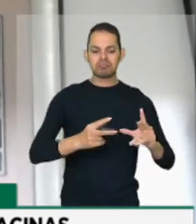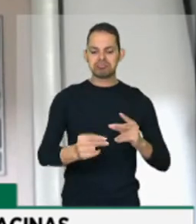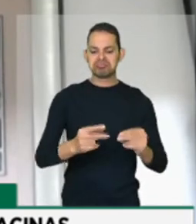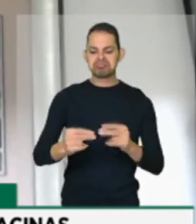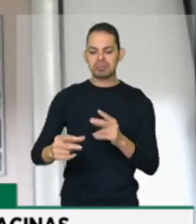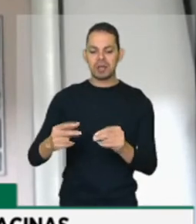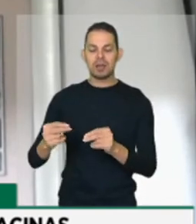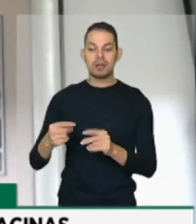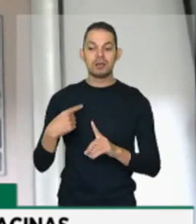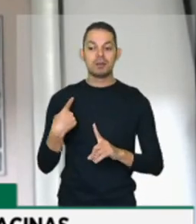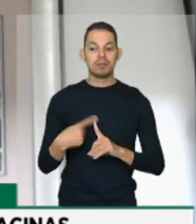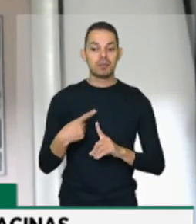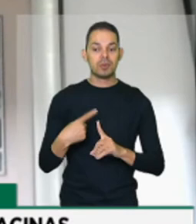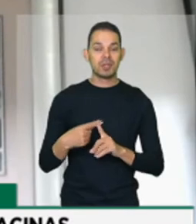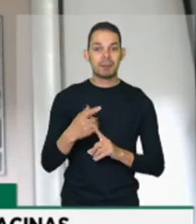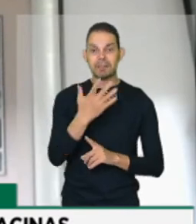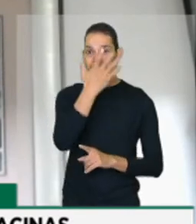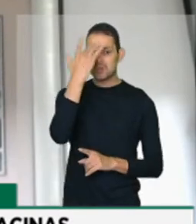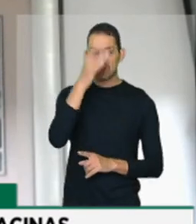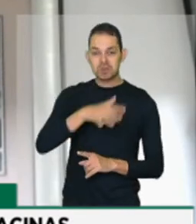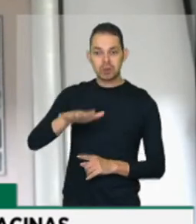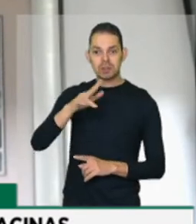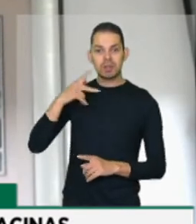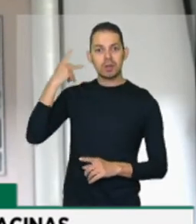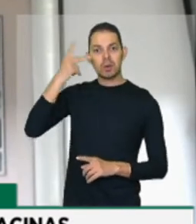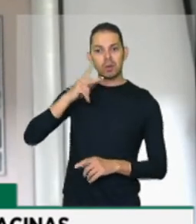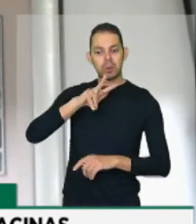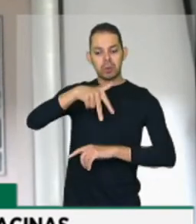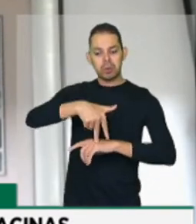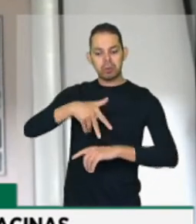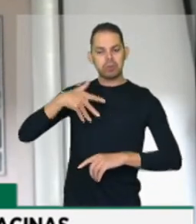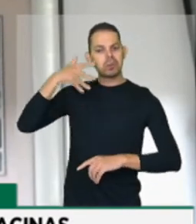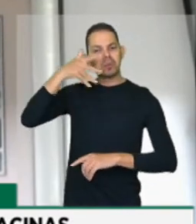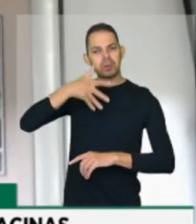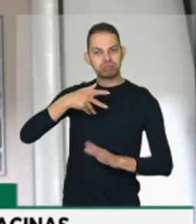PLANO NACIONAL DE IMUNIZAÇÃ O, ATÉ PORQUE TODOS DIZEM AQUI QUE SÓ DEPOIS QUE O PLANO FOR ATENDIDO É QUE